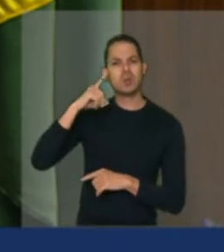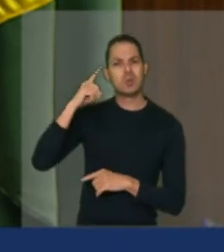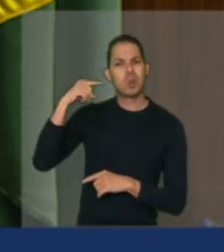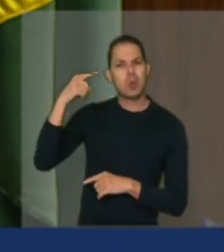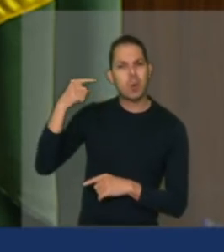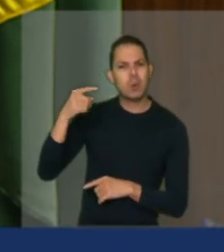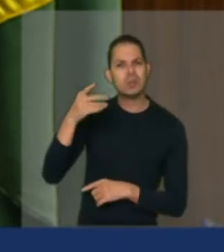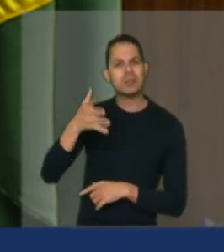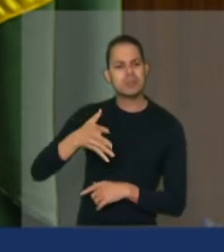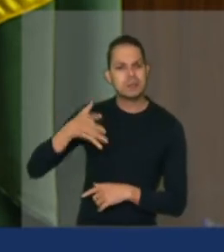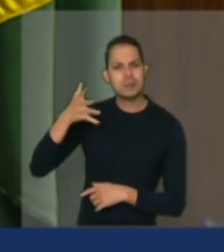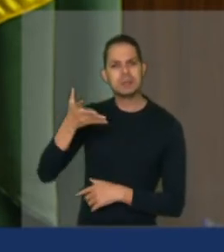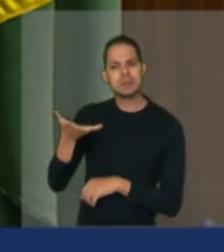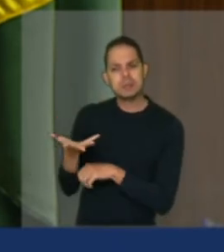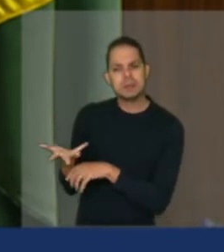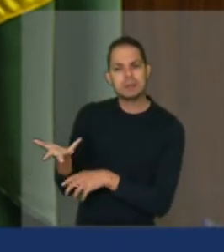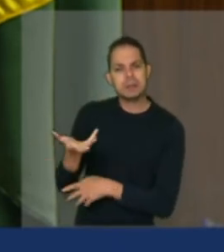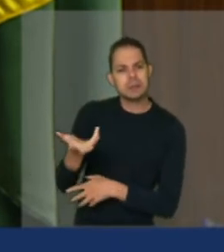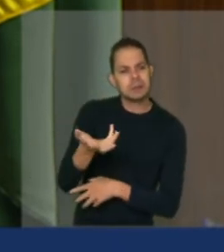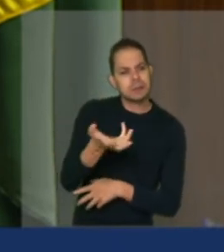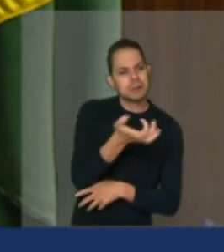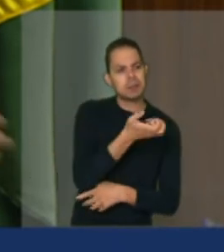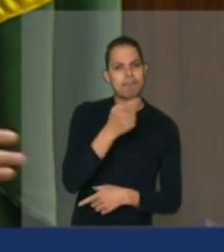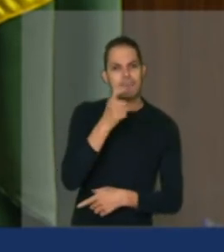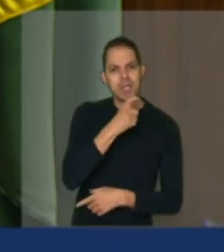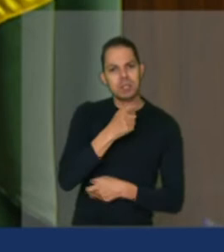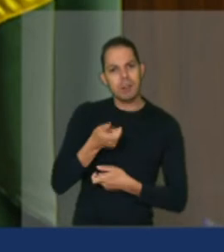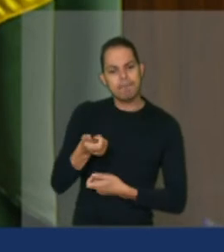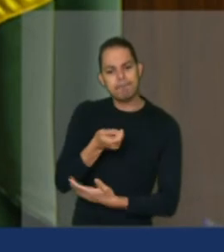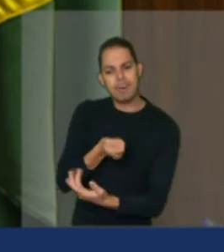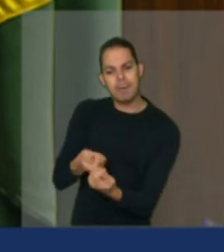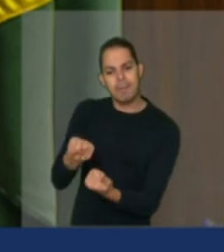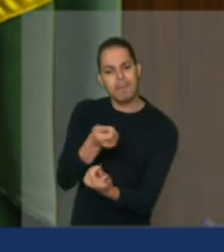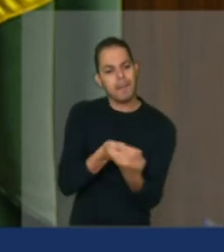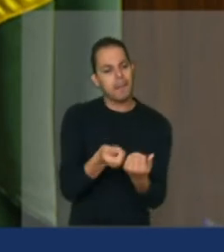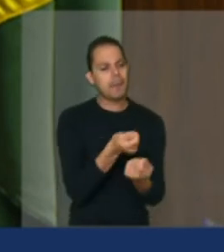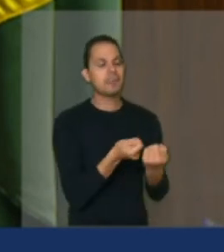SE ELEGEU E FAZ TODO DIA O PROS LITOÍSSIMO COM MENTIRAS, MENTIRAS E MENTIRAS. É MAIS UMA DELAS. OS CORREIOS, UMA